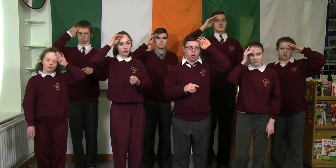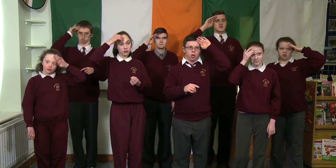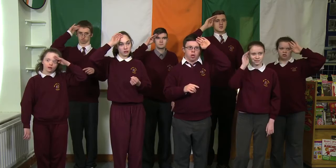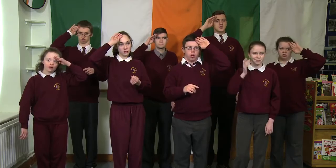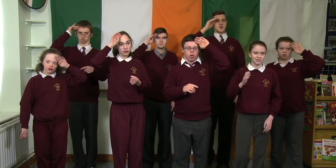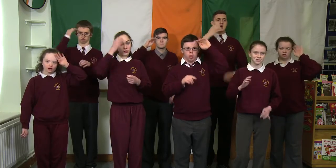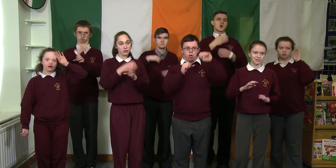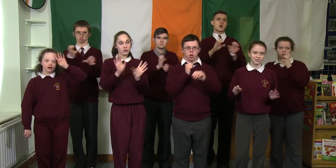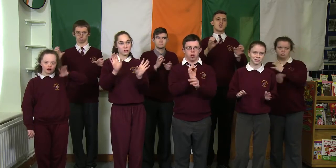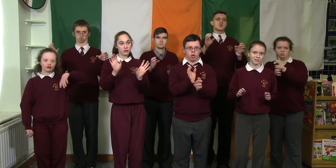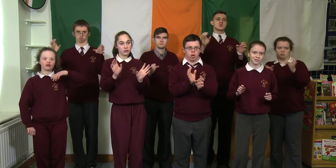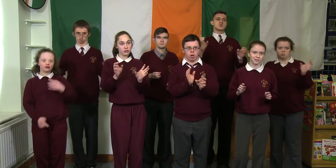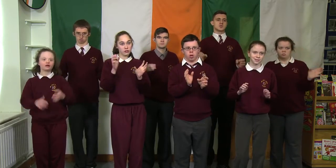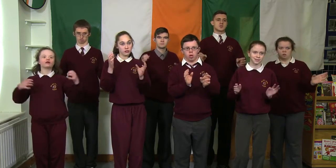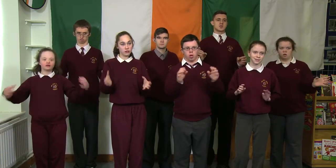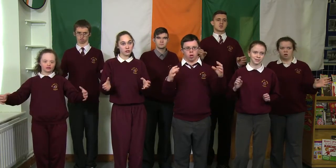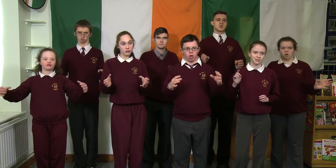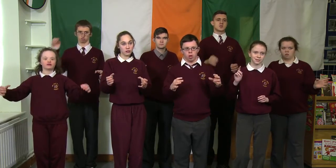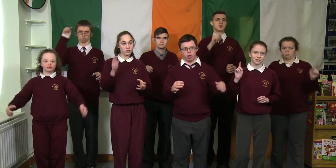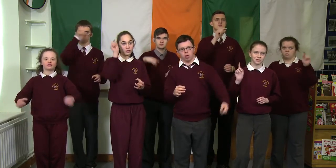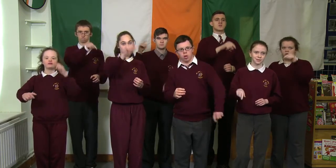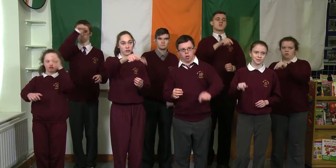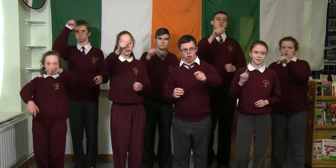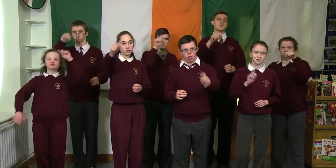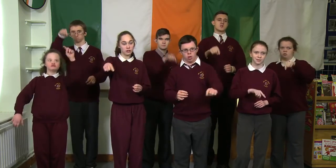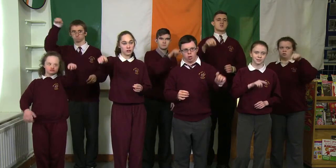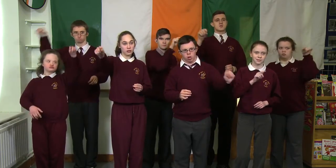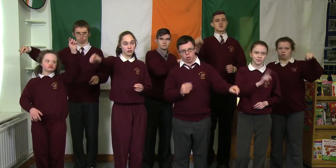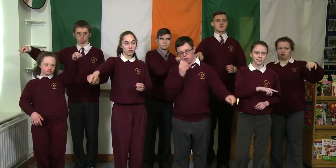Buíon dár slua